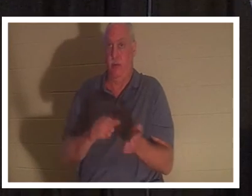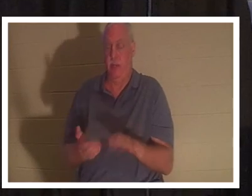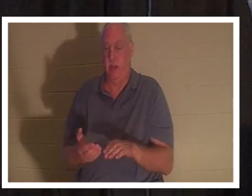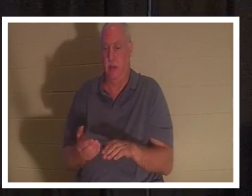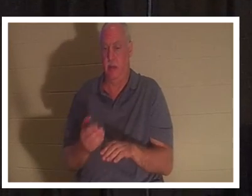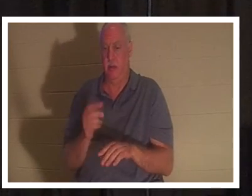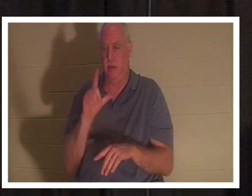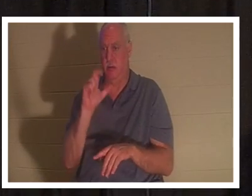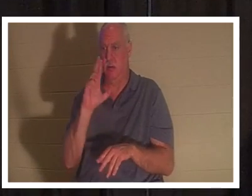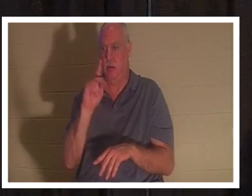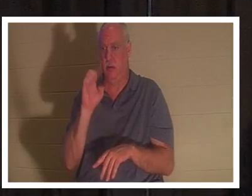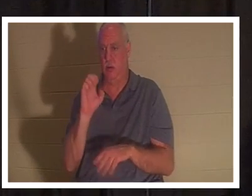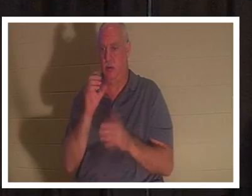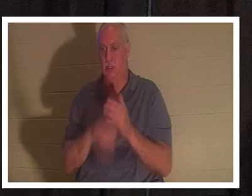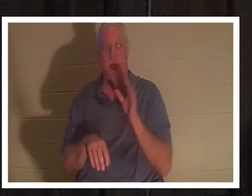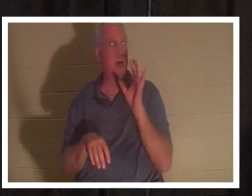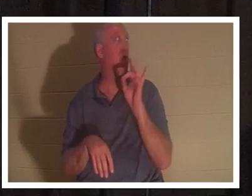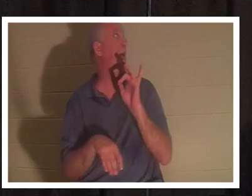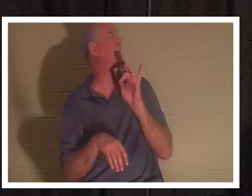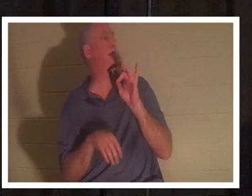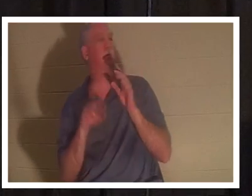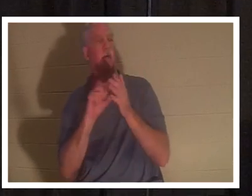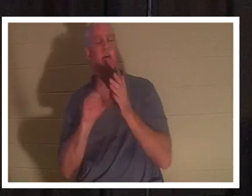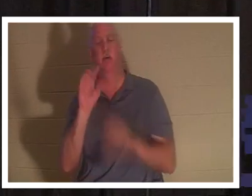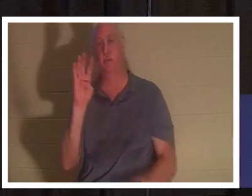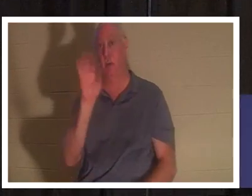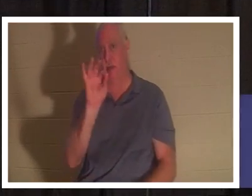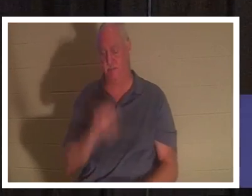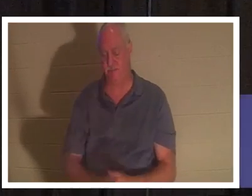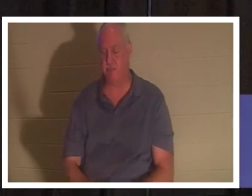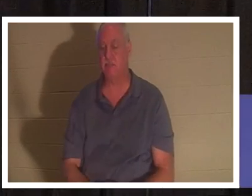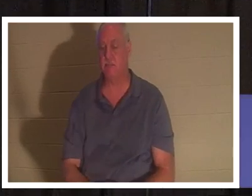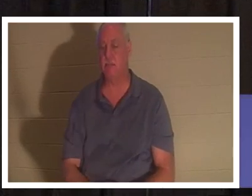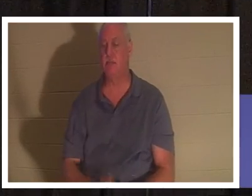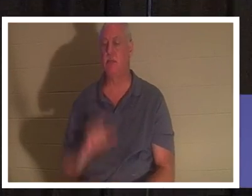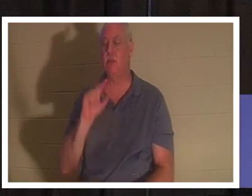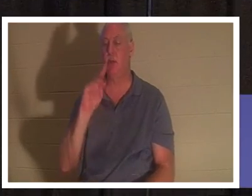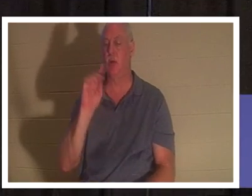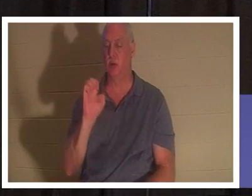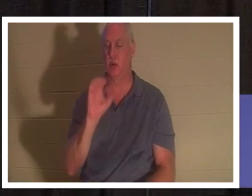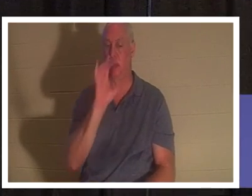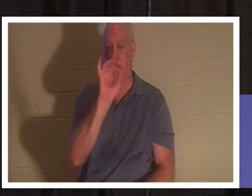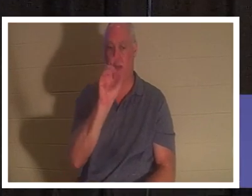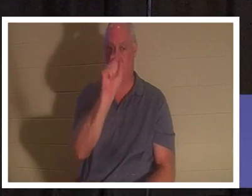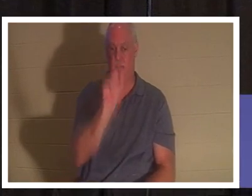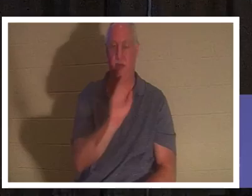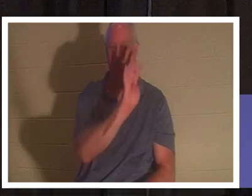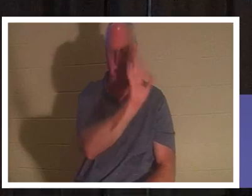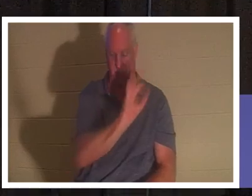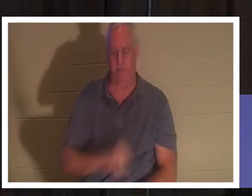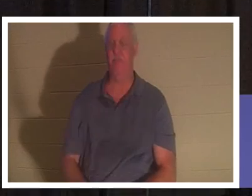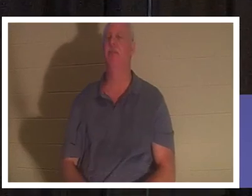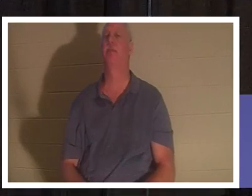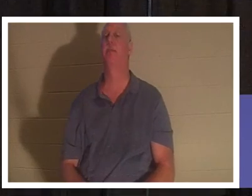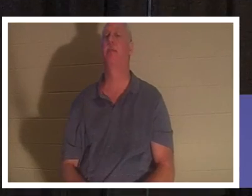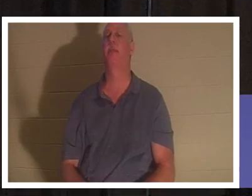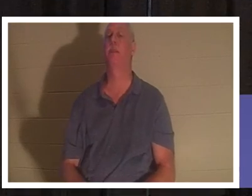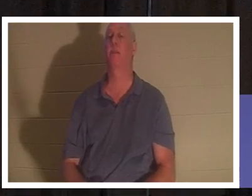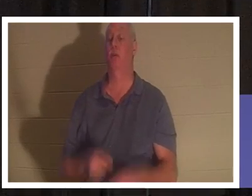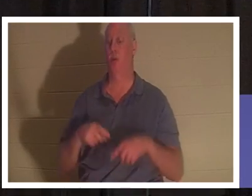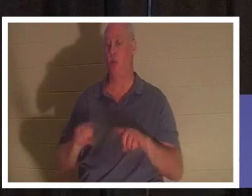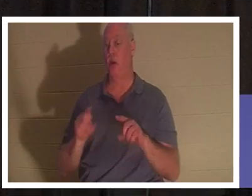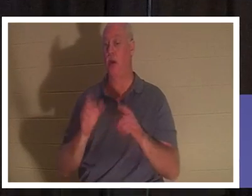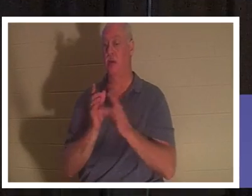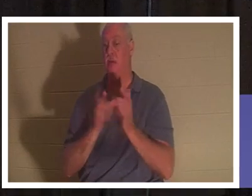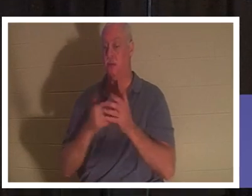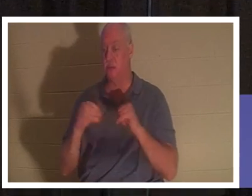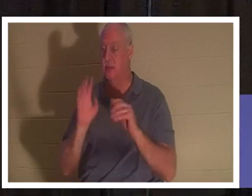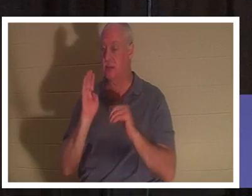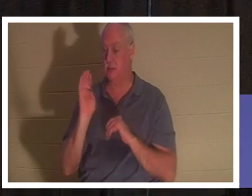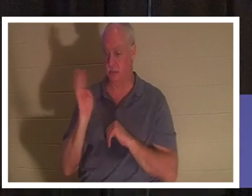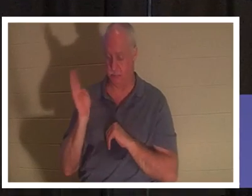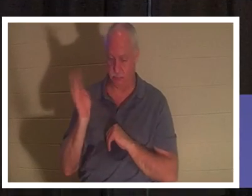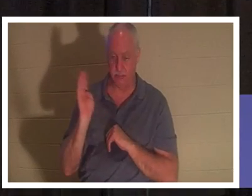। पद 49. लूका 8:49 कहता है, "जब यीशु बोल ही रहा था, तो आराधनालय के हाकिम याइर के घर से कोई आया